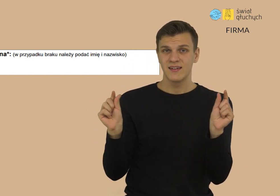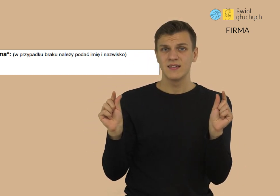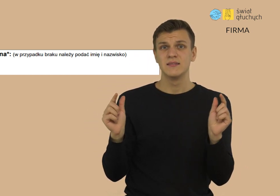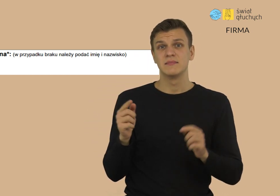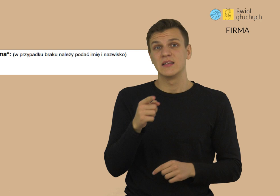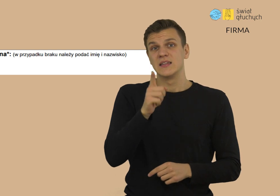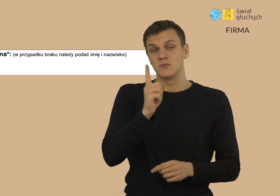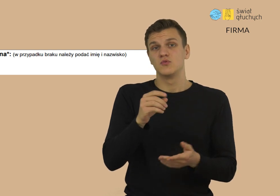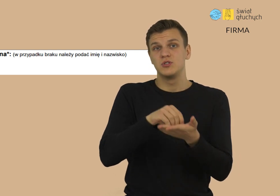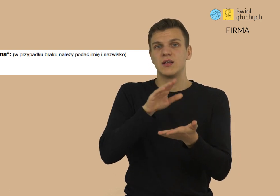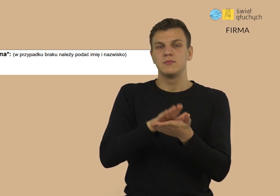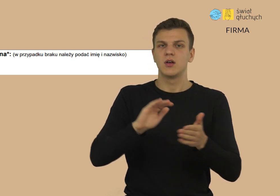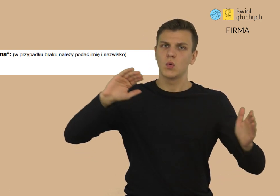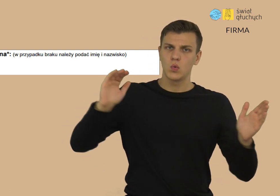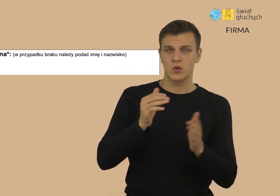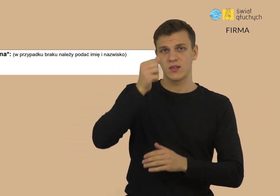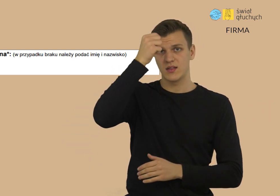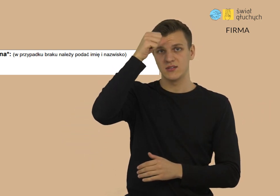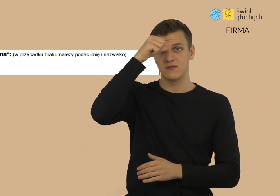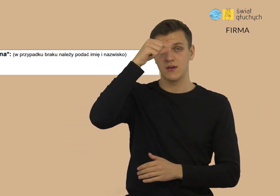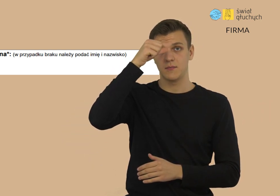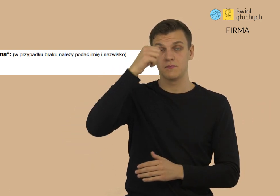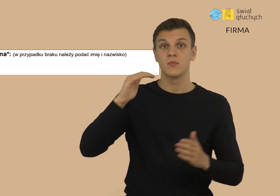to musisz wymyślić skrócona nazwę firmy,